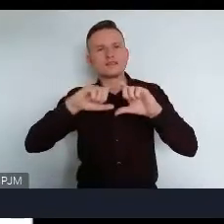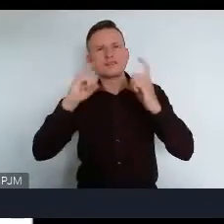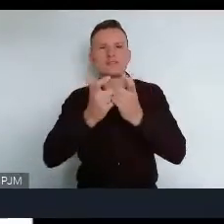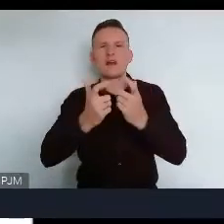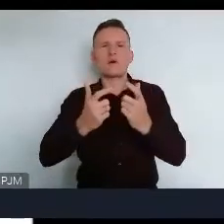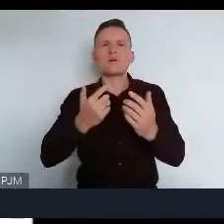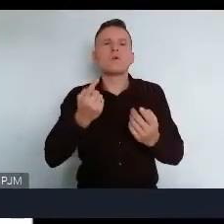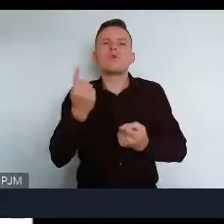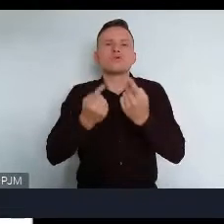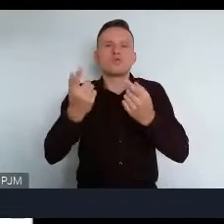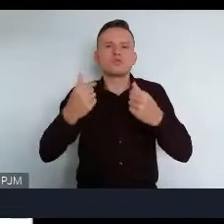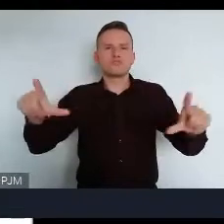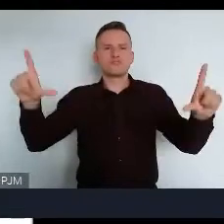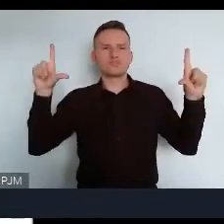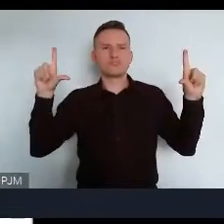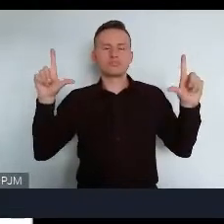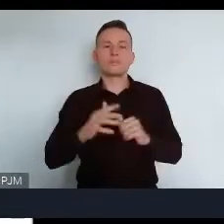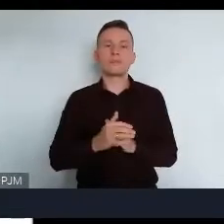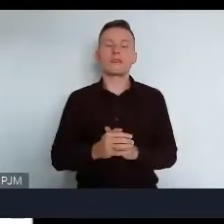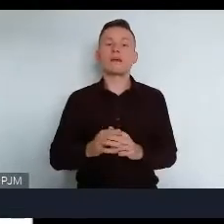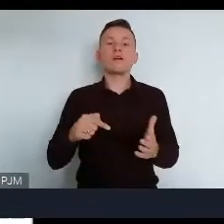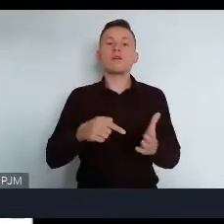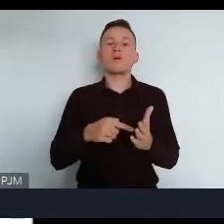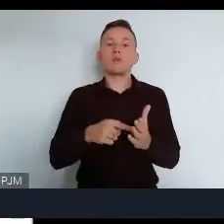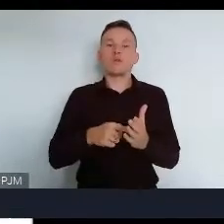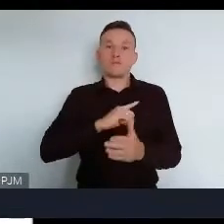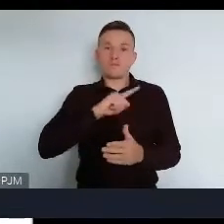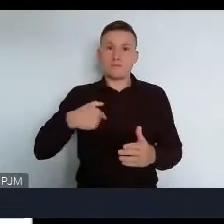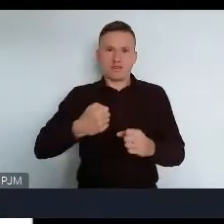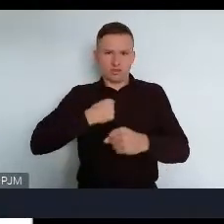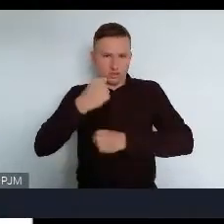Opracowanie tego narzędzia jest wynikiem międzyrządowej inicjatywy